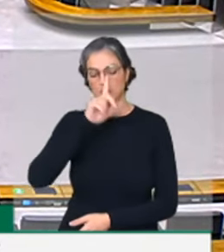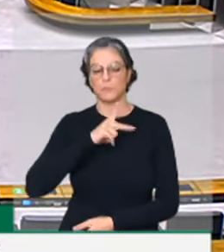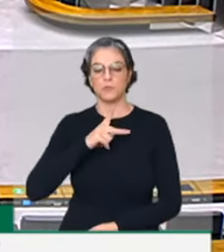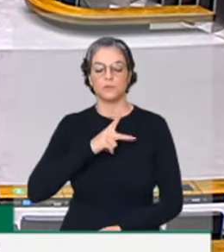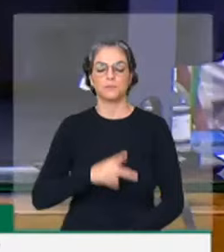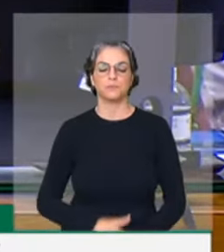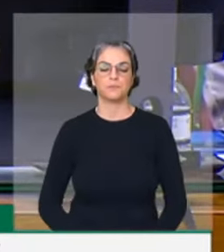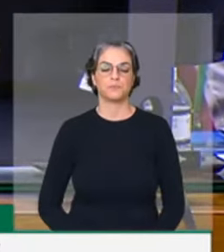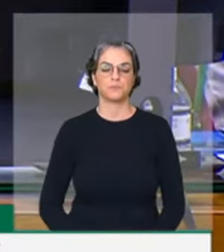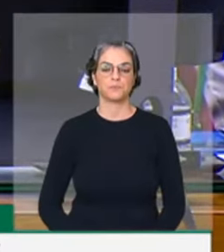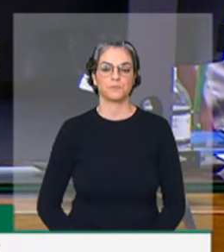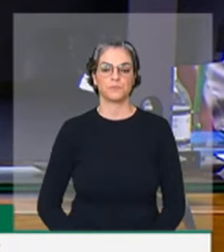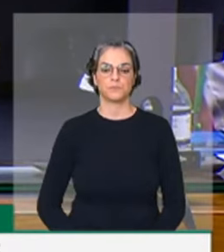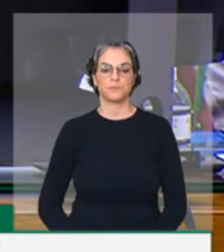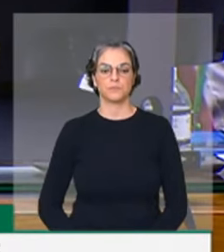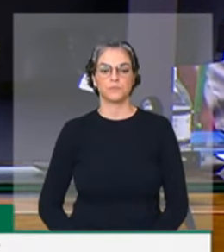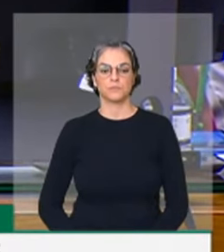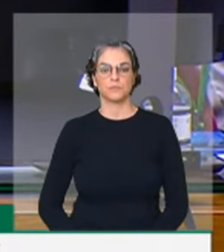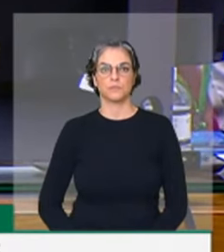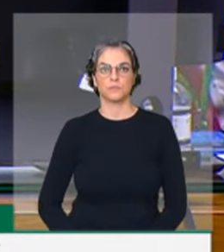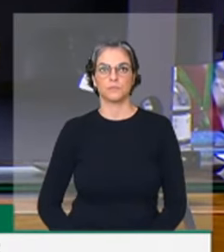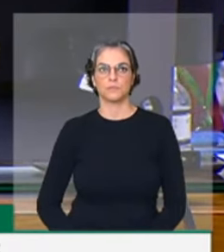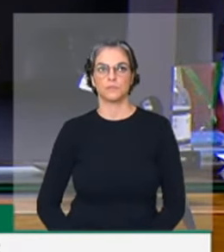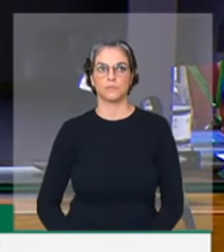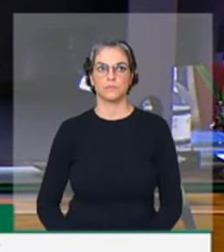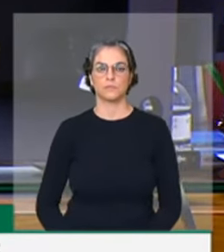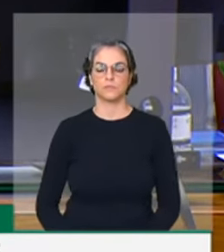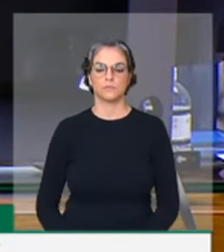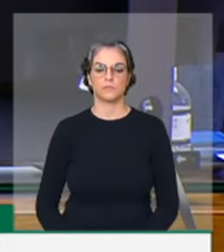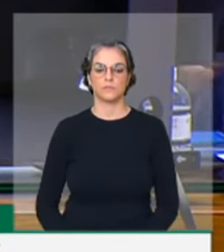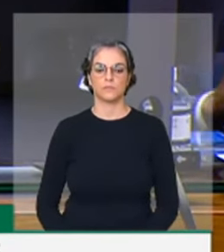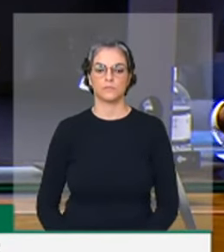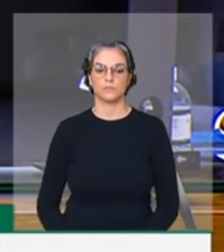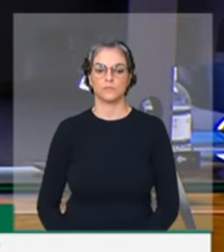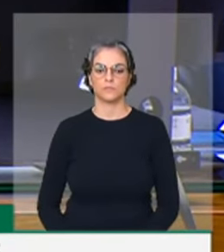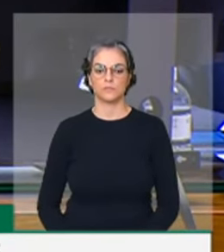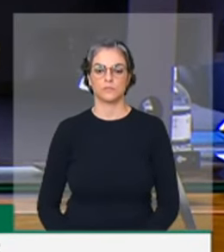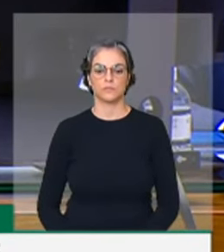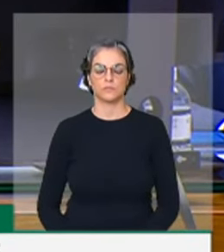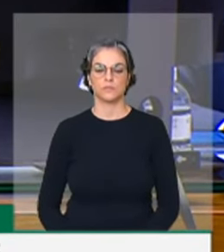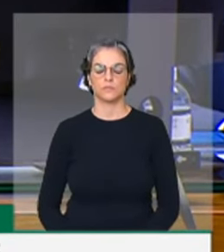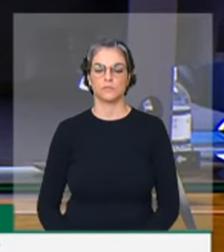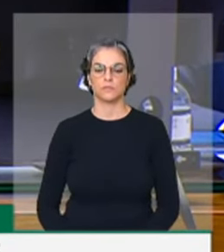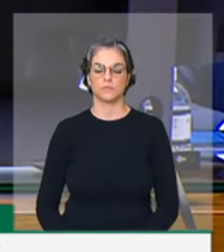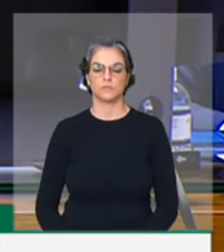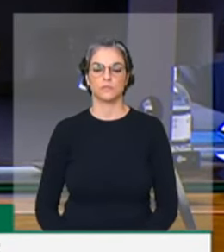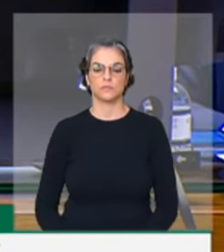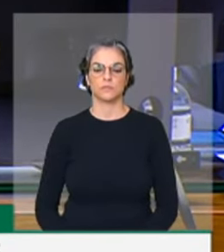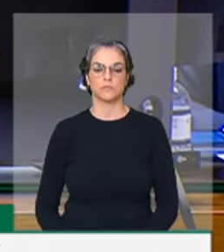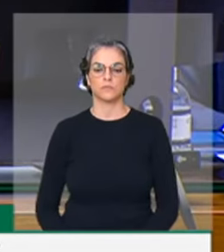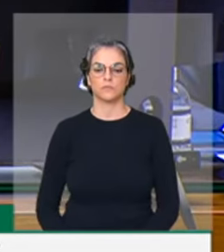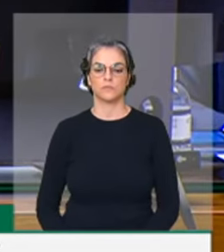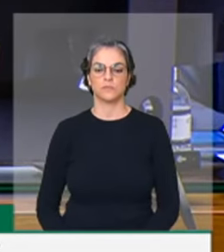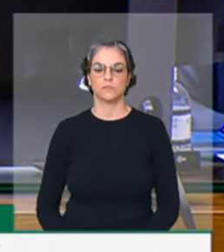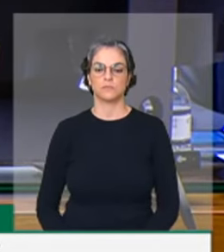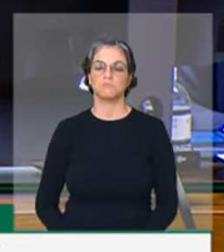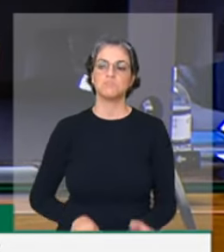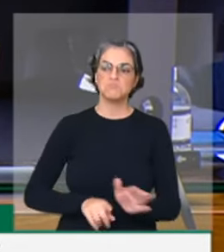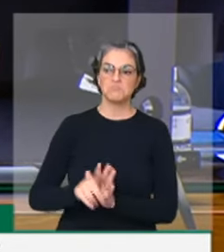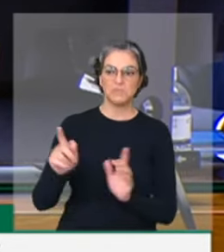GERAR LEITOS. -- [PRESIDENTE]: HÁ A POSSIBILIDADE DE ORIENTAÇÃO GERAL TODO MUNDO OU ALGUÉM VAI ENCAMINHAR CONTRA?